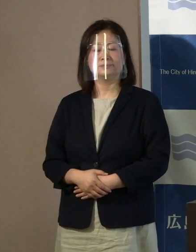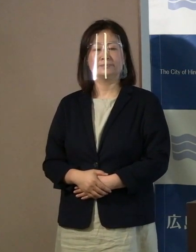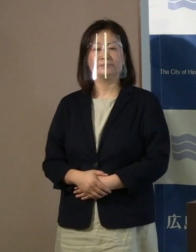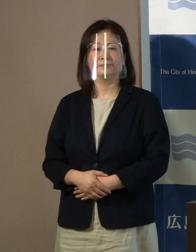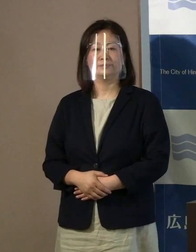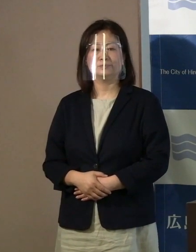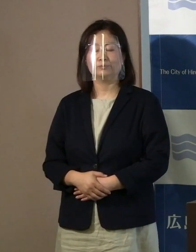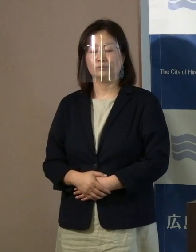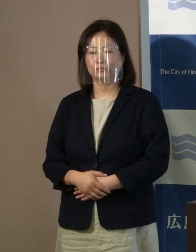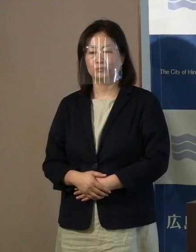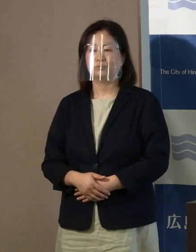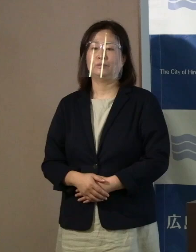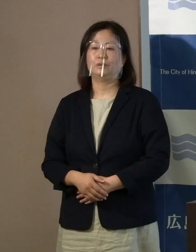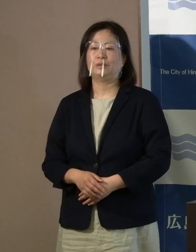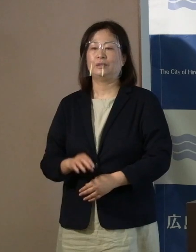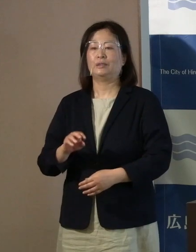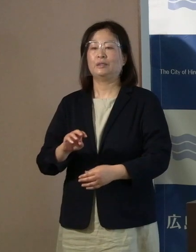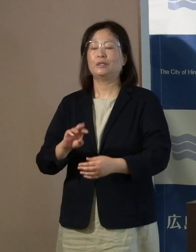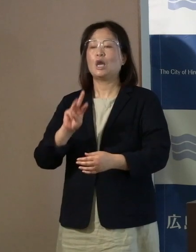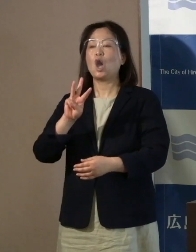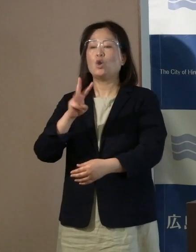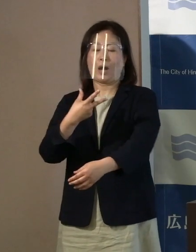(記者)ワクチン関連で お尋ねしたいんですけれども､